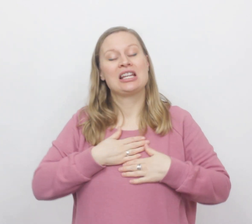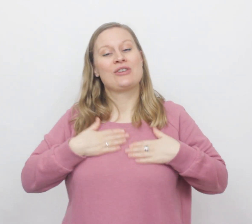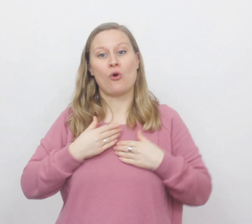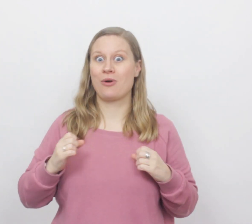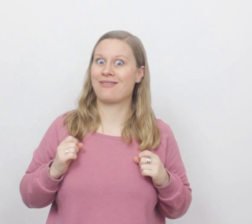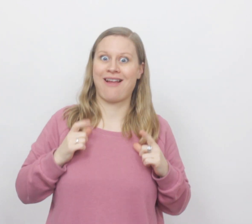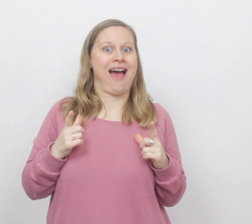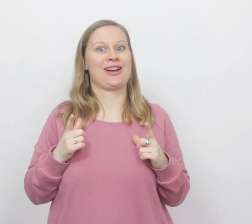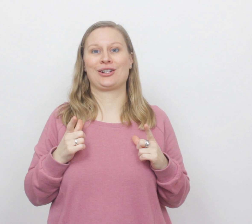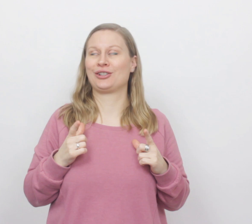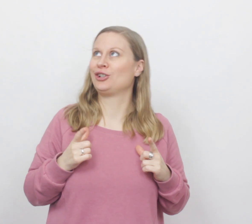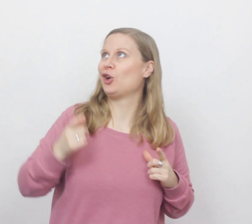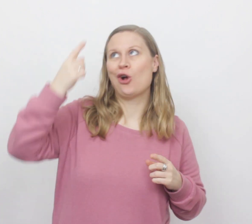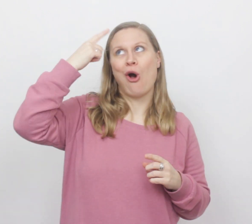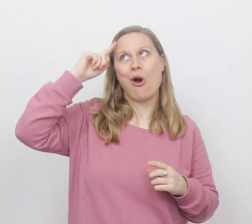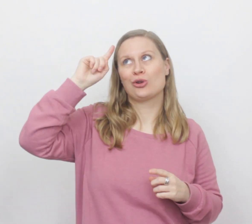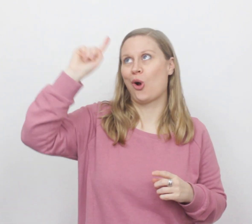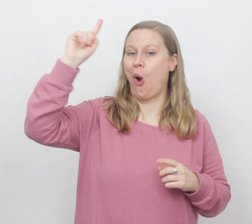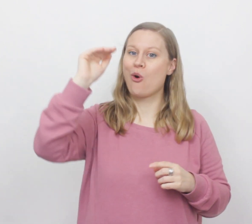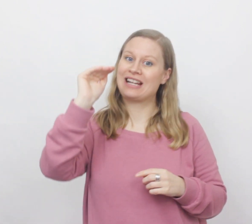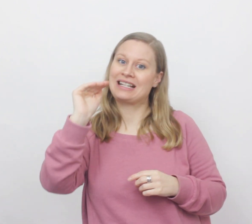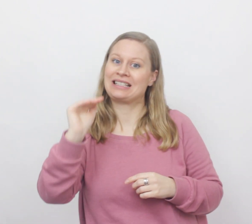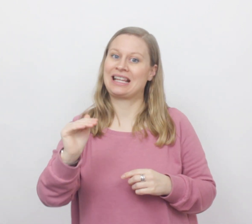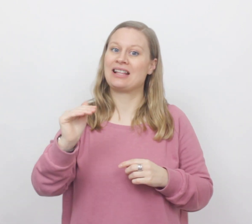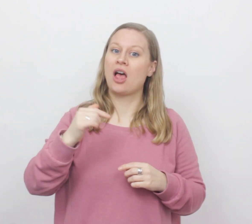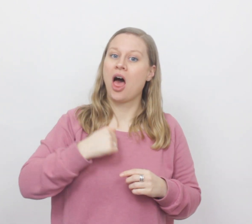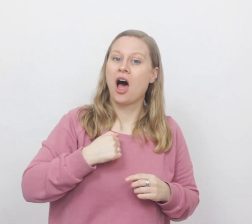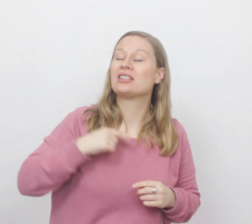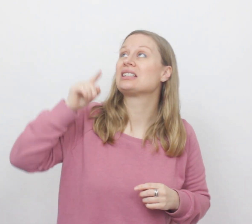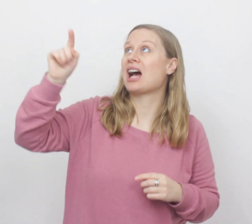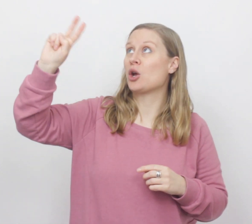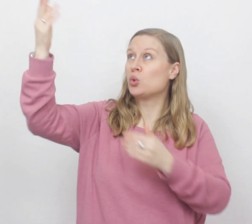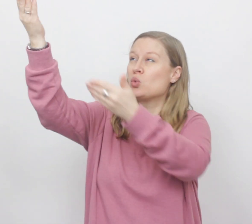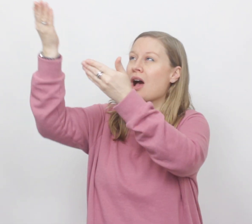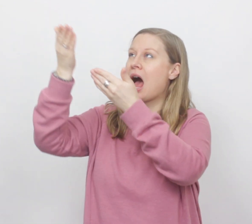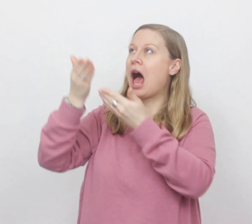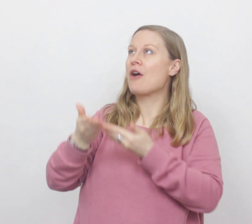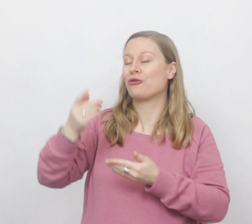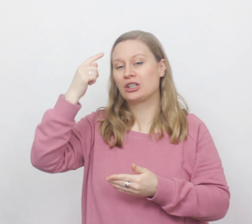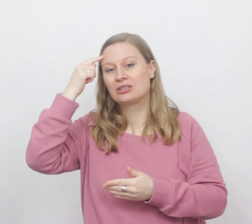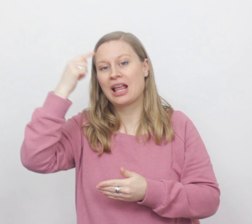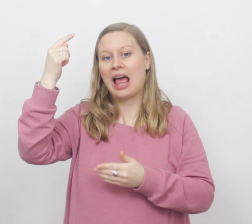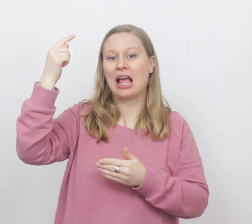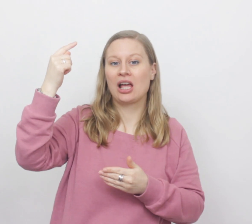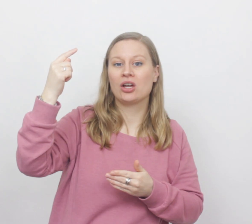Ik voel me rijk, een koningskind, als ik aan Uw gaven denk.